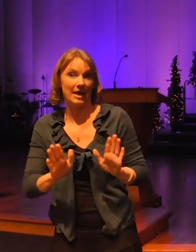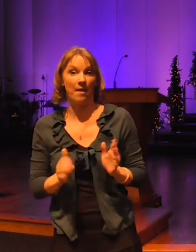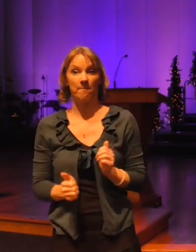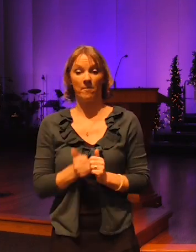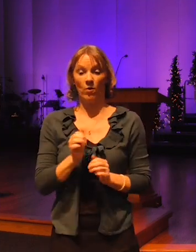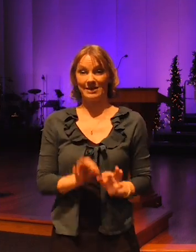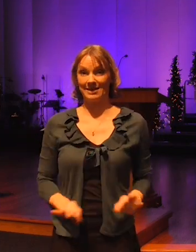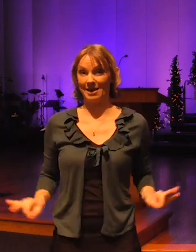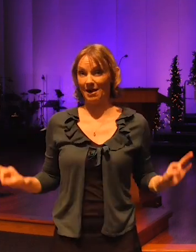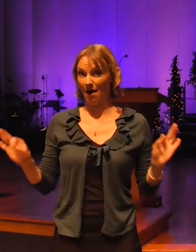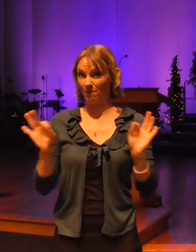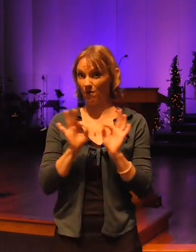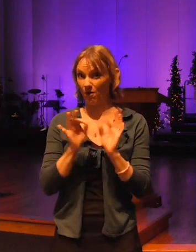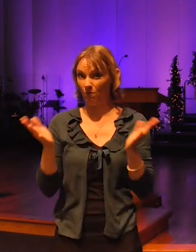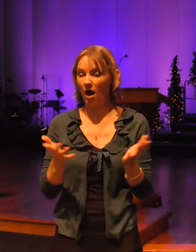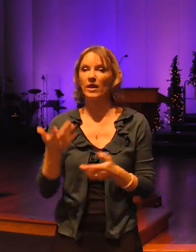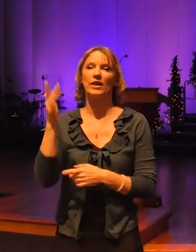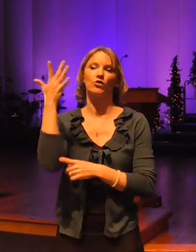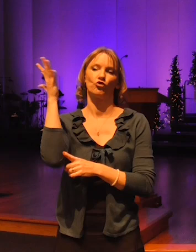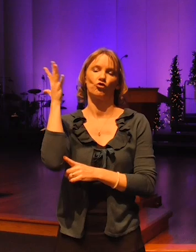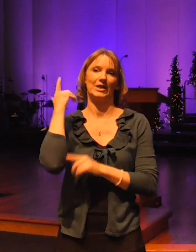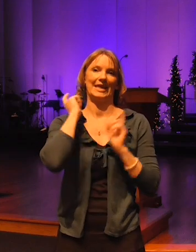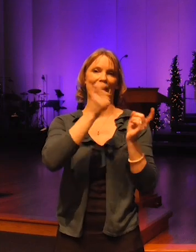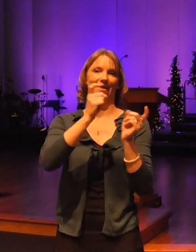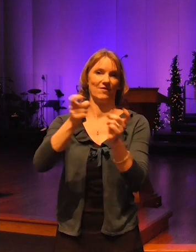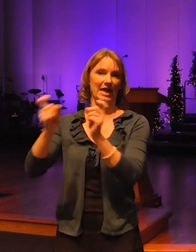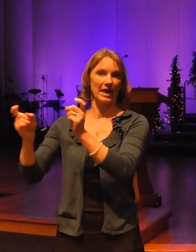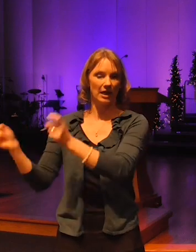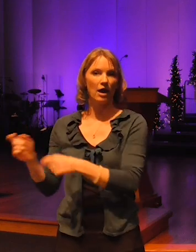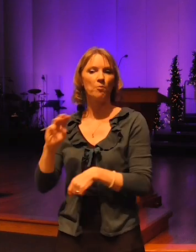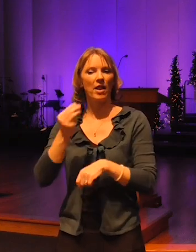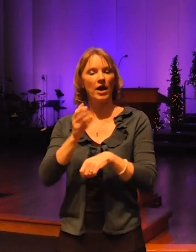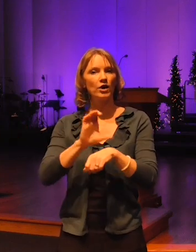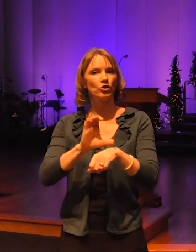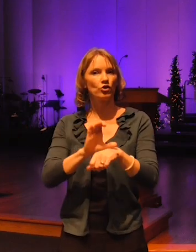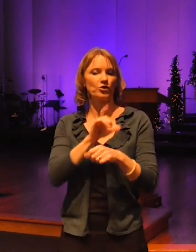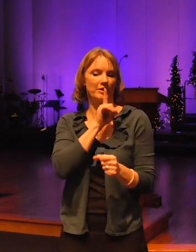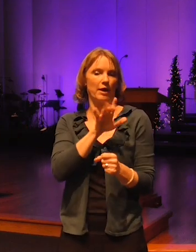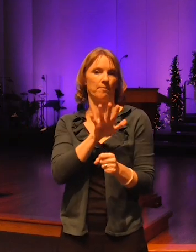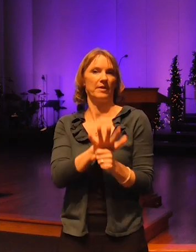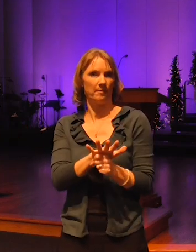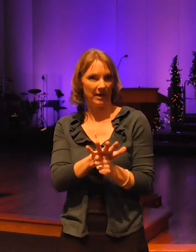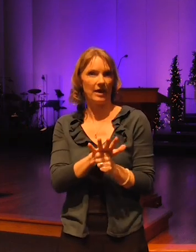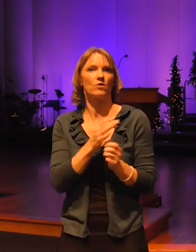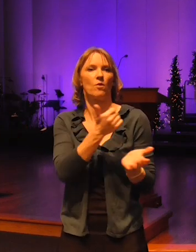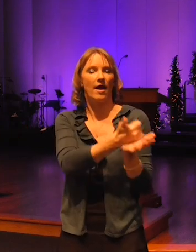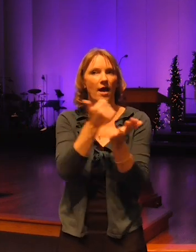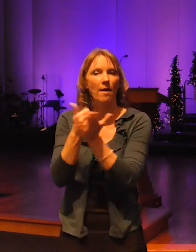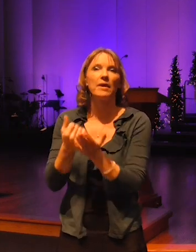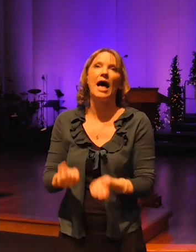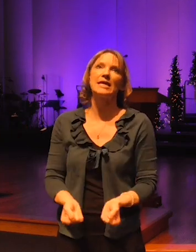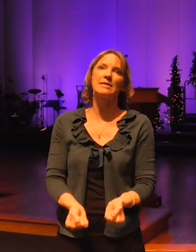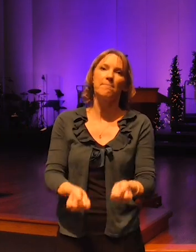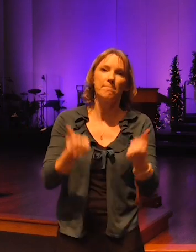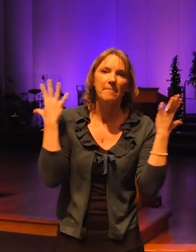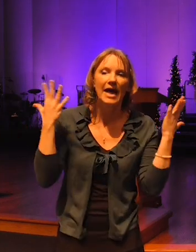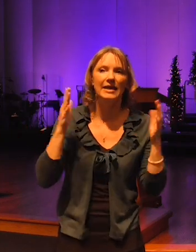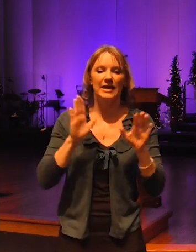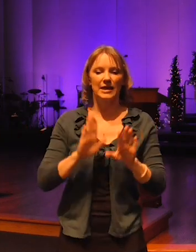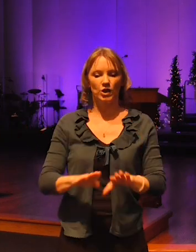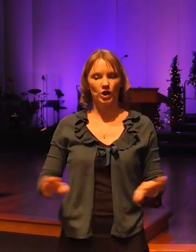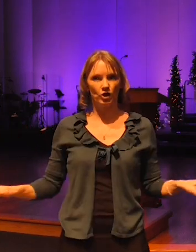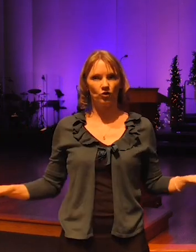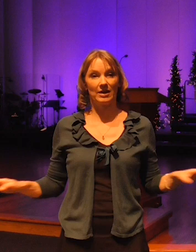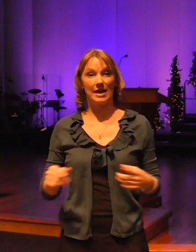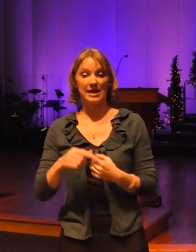El compromiso de la Iglesia Giving Tree Mile High de ayudar a que muchos niños, especialmente alrededor de 900 de